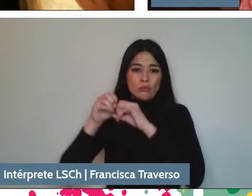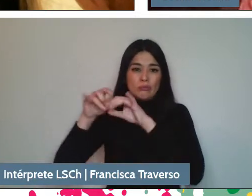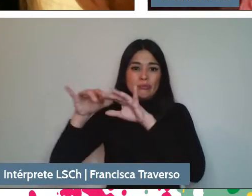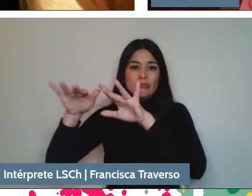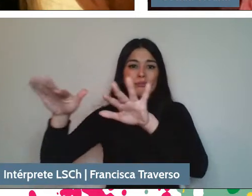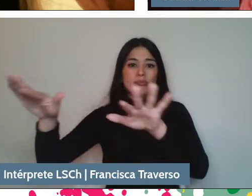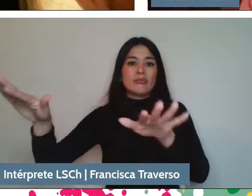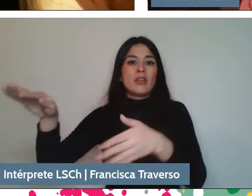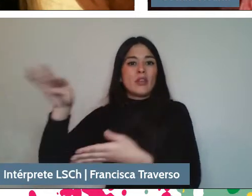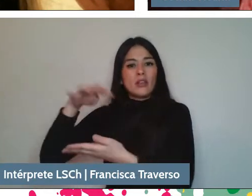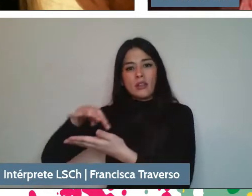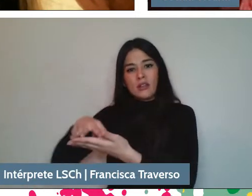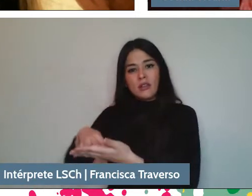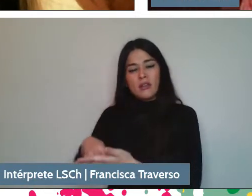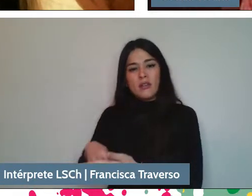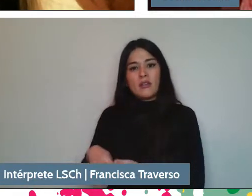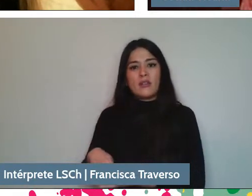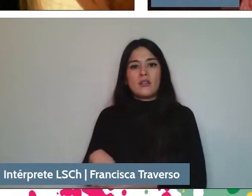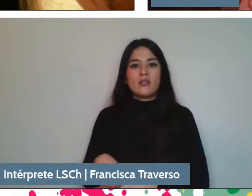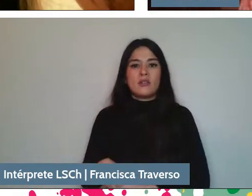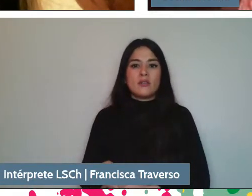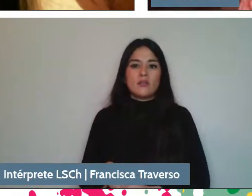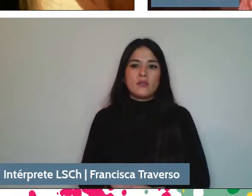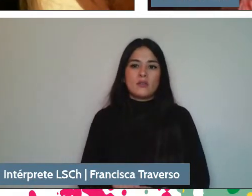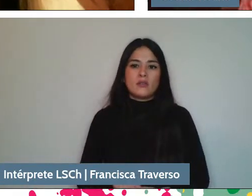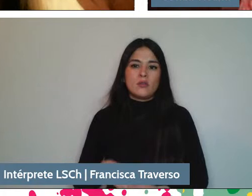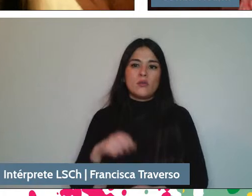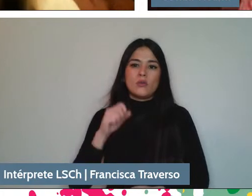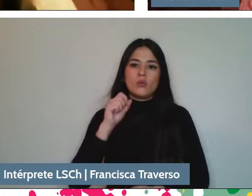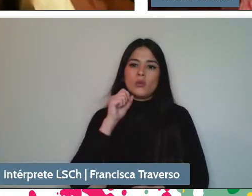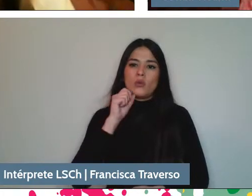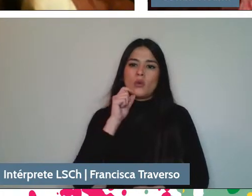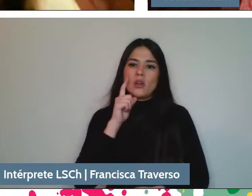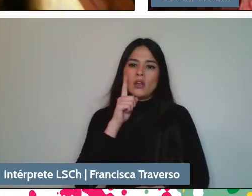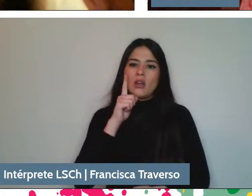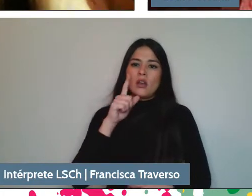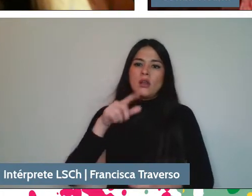Entonces, ¿qué poetas chilenos conocí yo en el exilio?